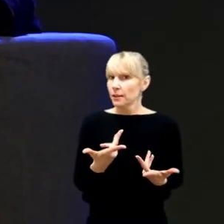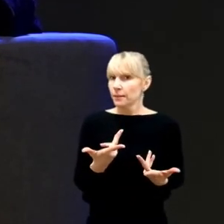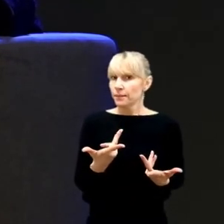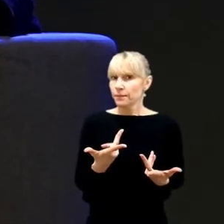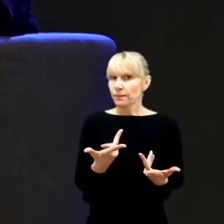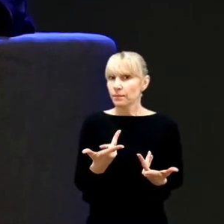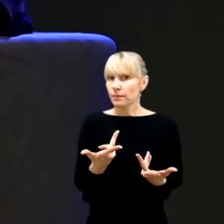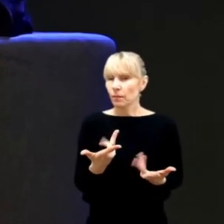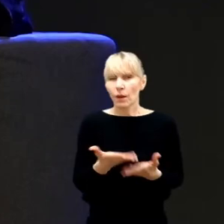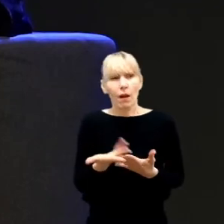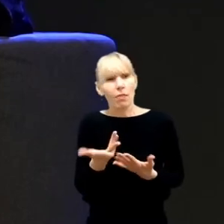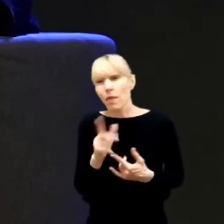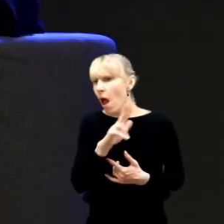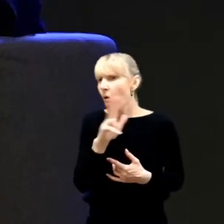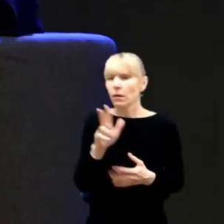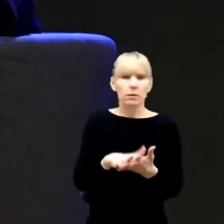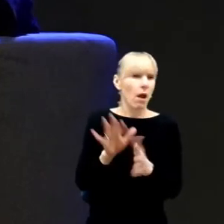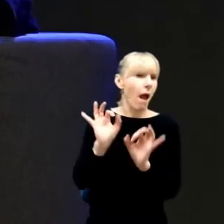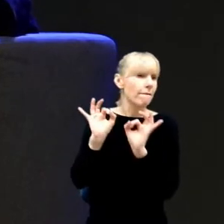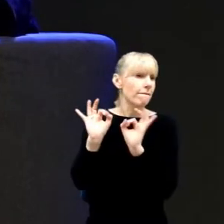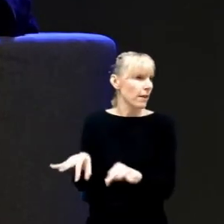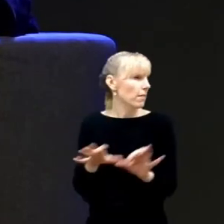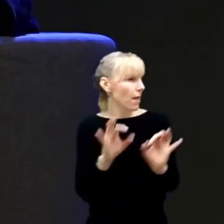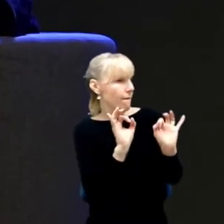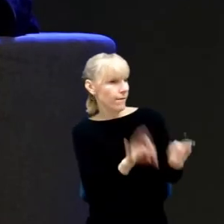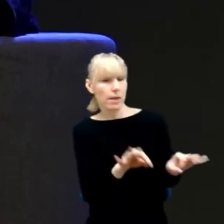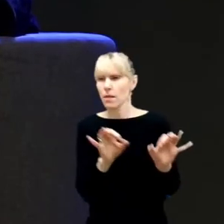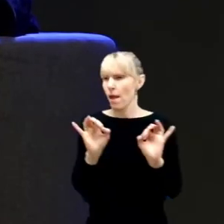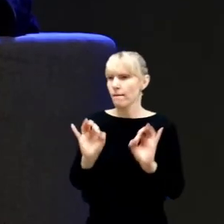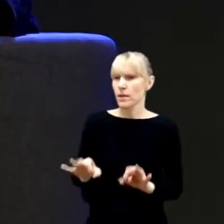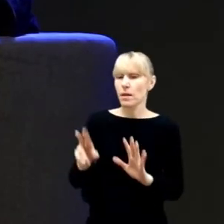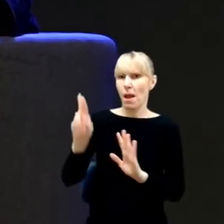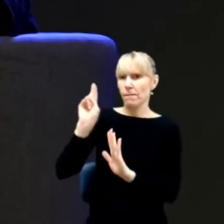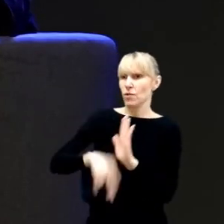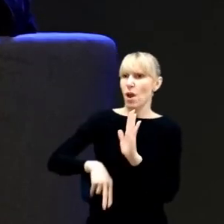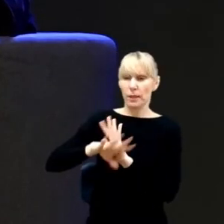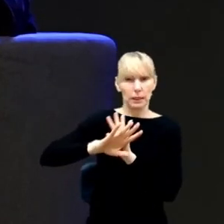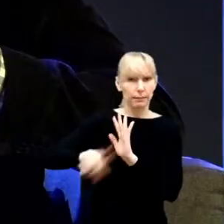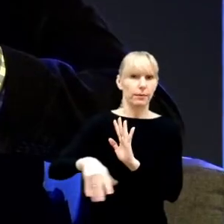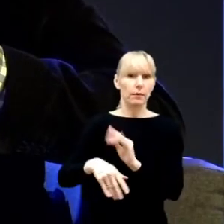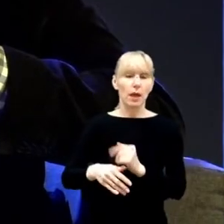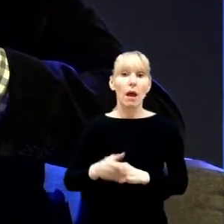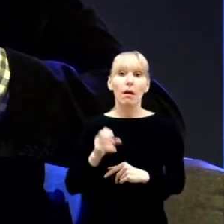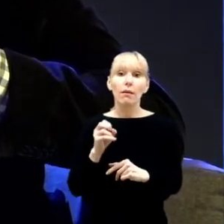często te przerzucenia tej winy na złe przepisy, ale ja myślę, że musimy się pogodzić z tym,